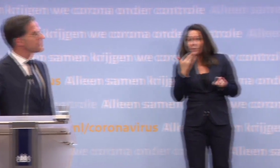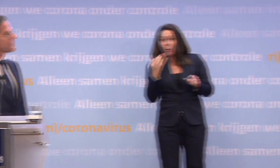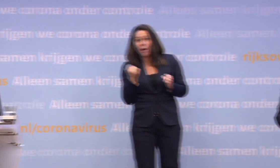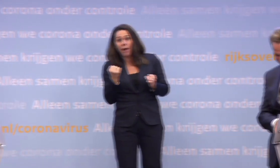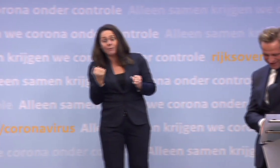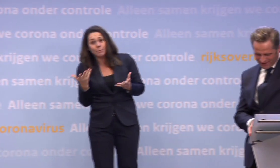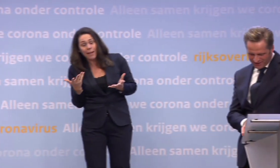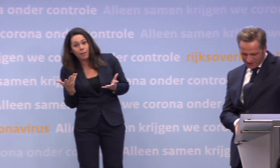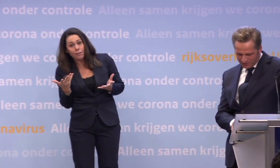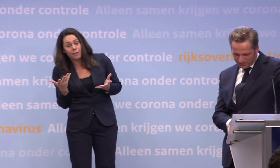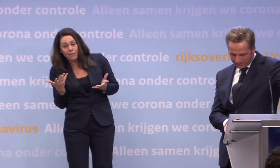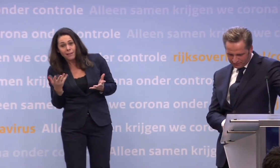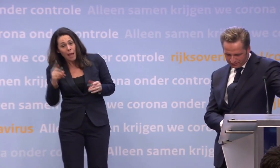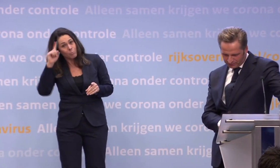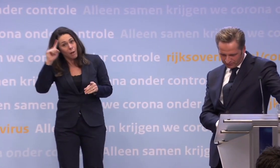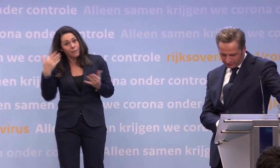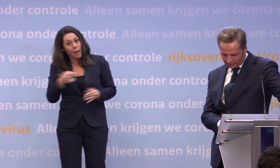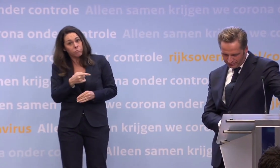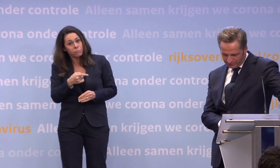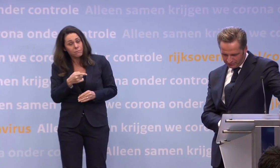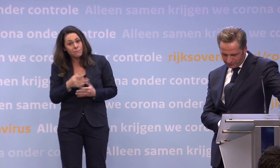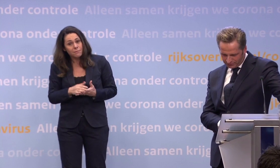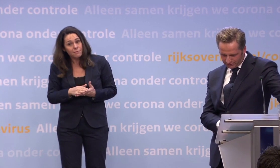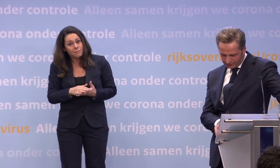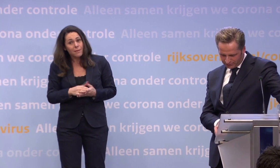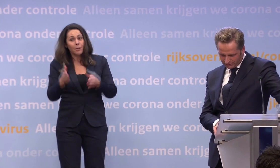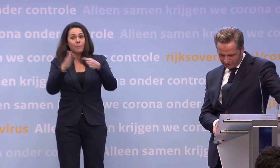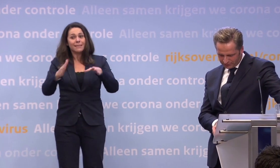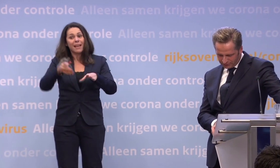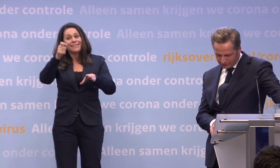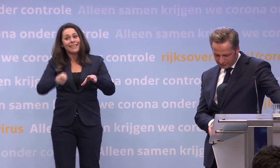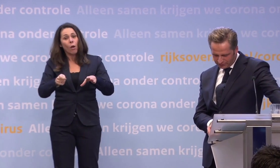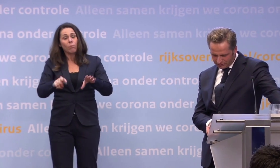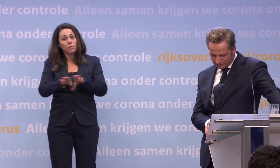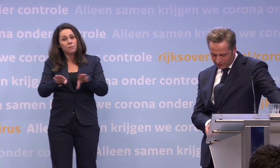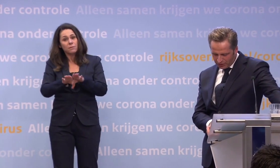Heeft het kabinet een plan om te voorkomen... ...dat met de kerstinkopen we dezelfde fout maken?